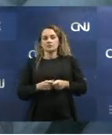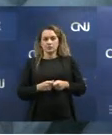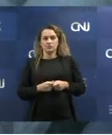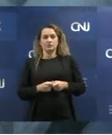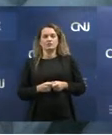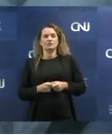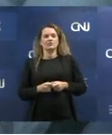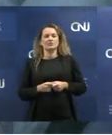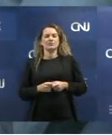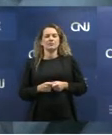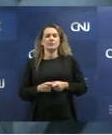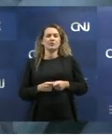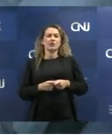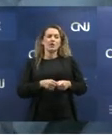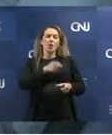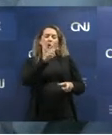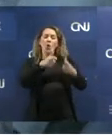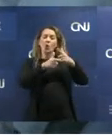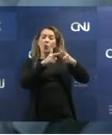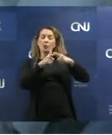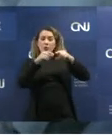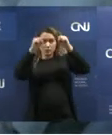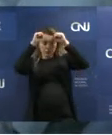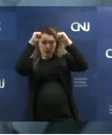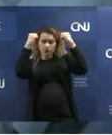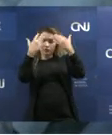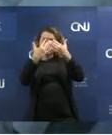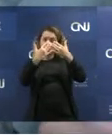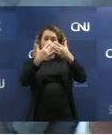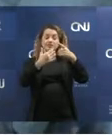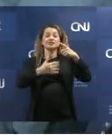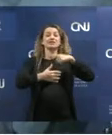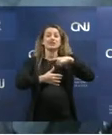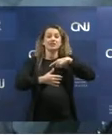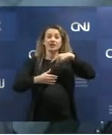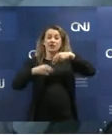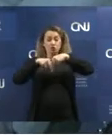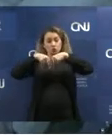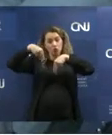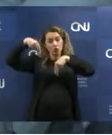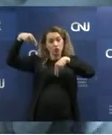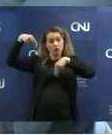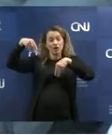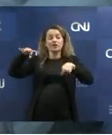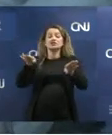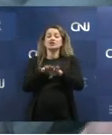dos tribunais do Nordeste, dos juízes do Nordeste,